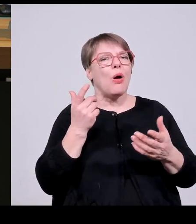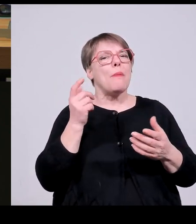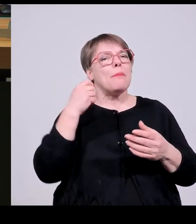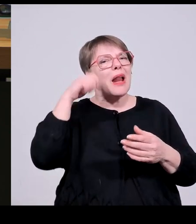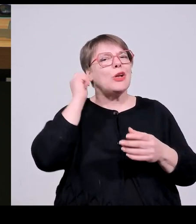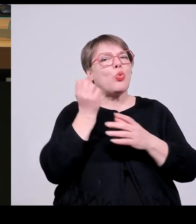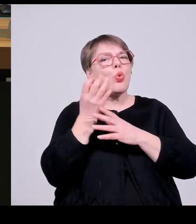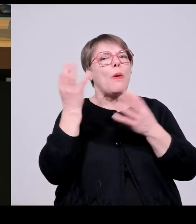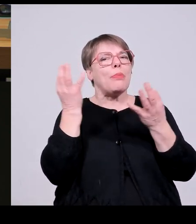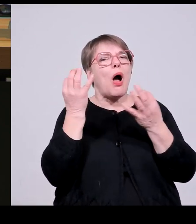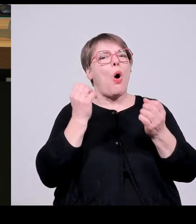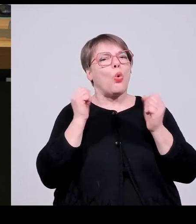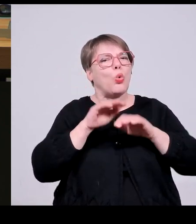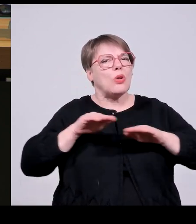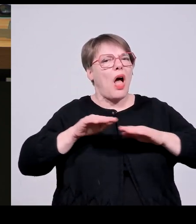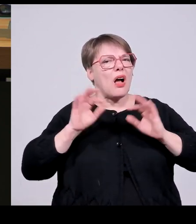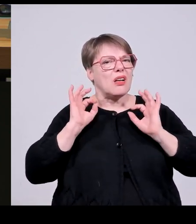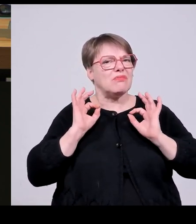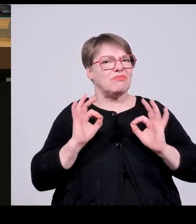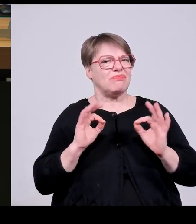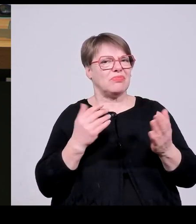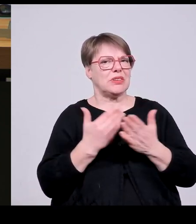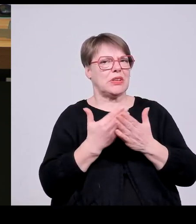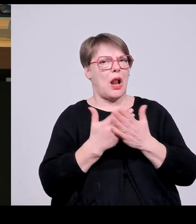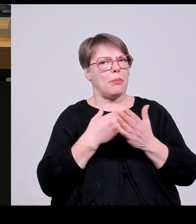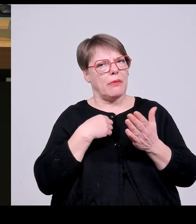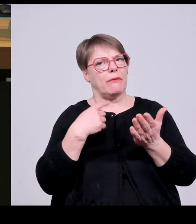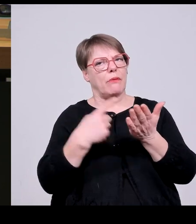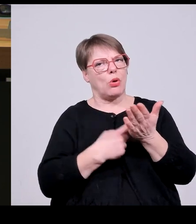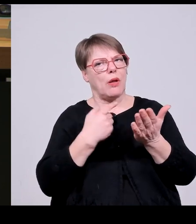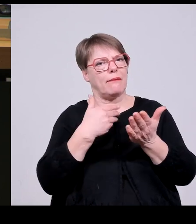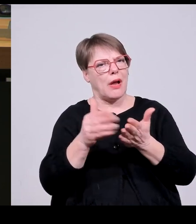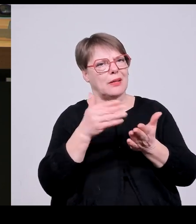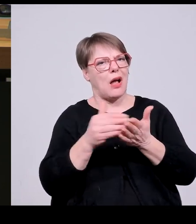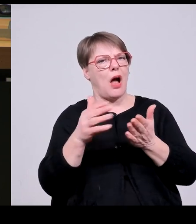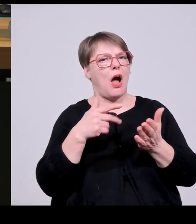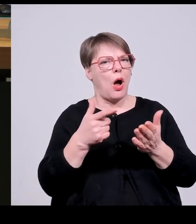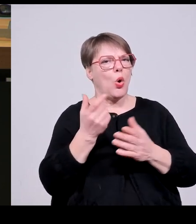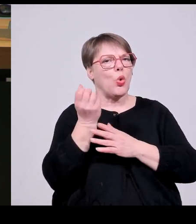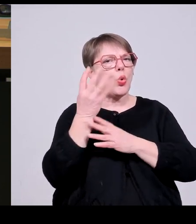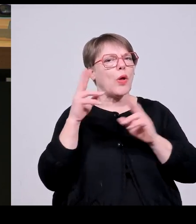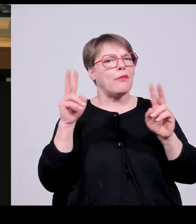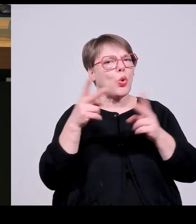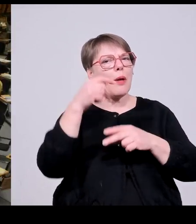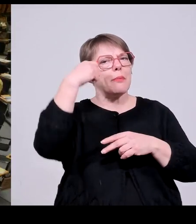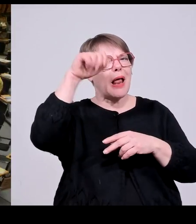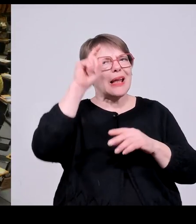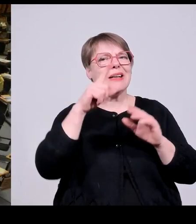bisher beteiligten Fachleute aus dem Berliner Bibliotheken. Danke für Ihre Aufmerksamkeit.(Beifall) (Rednerwechsel)